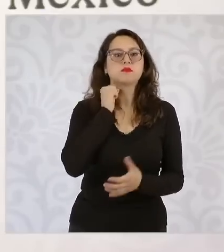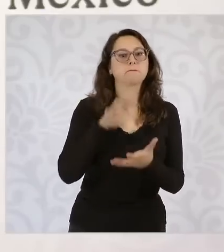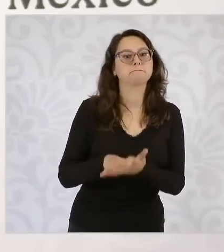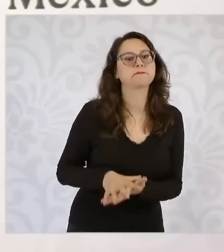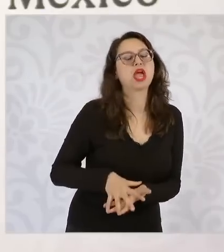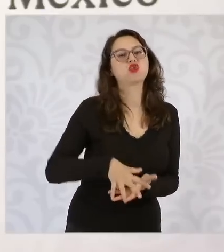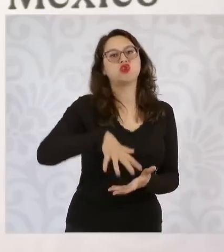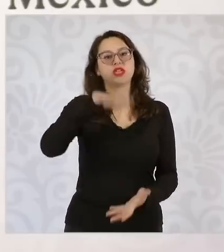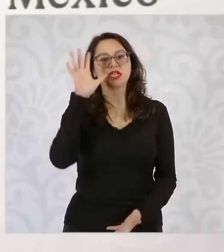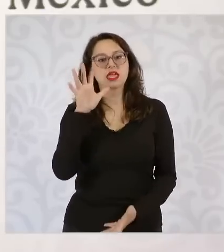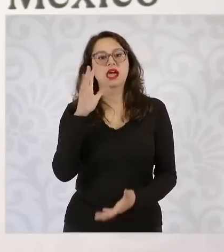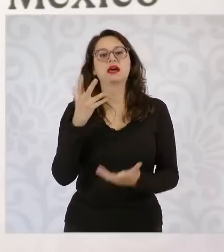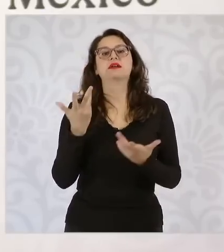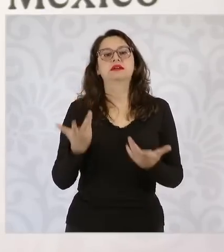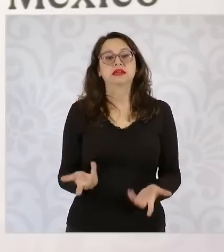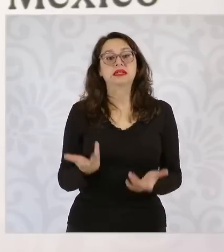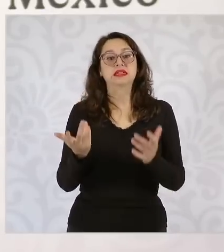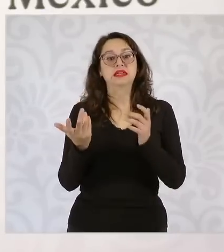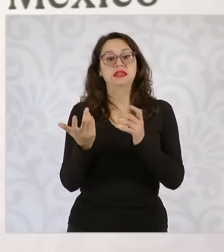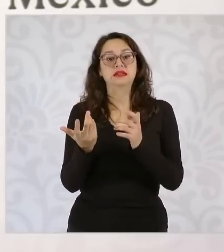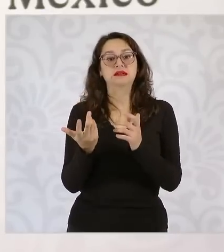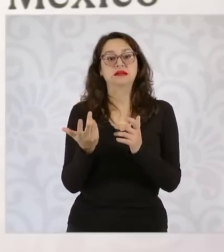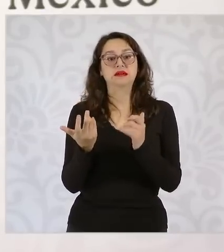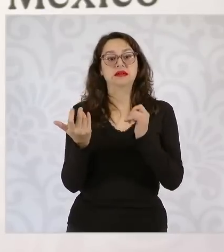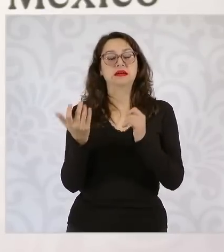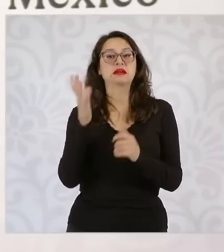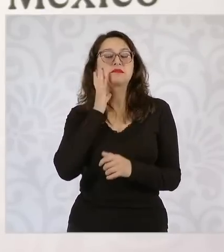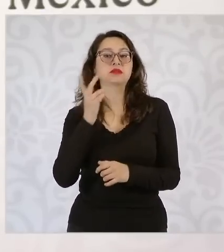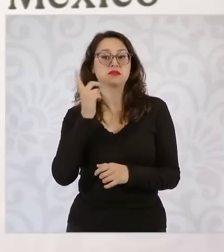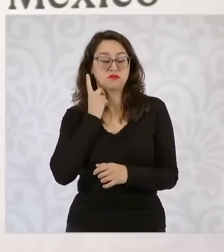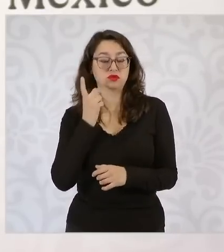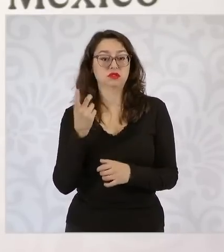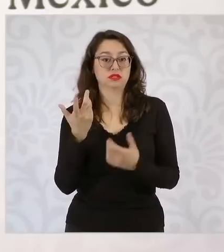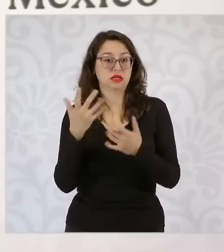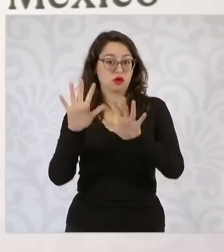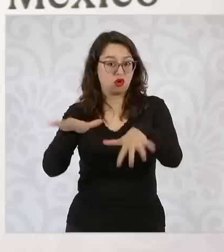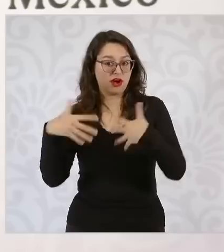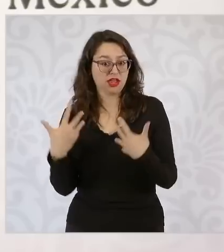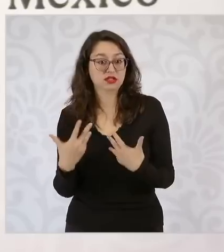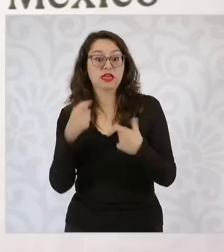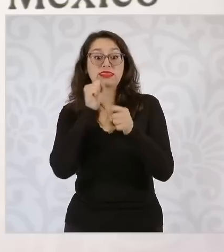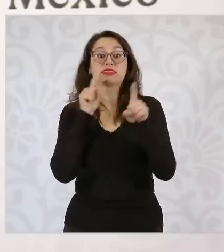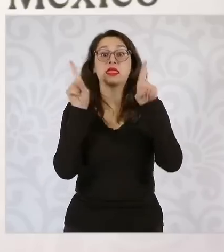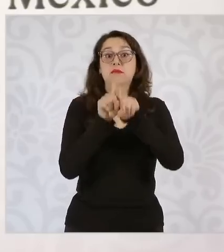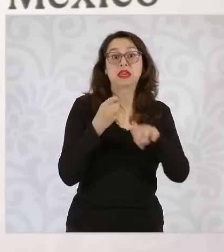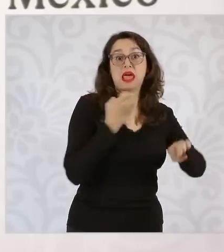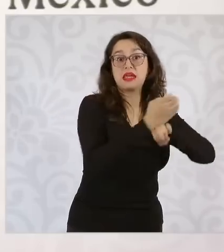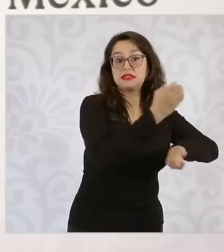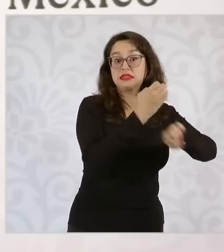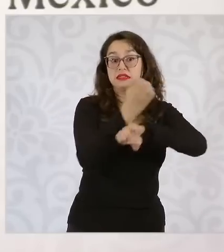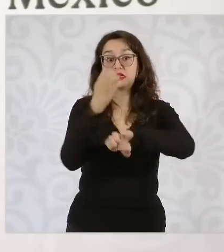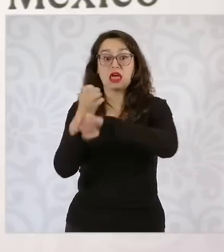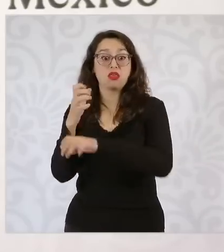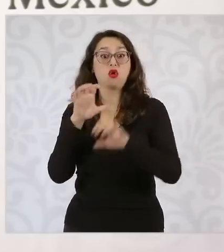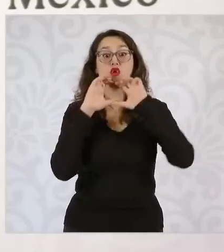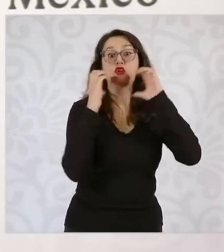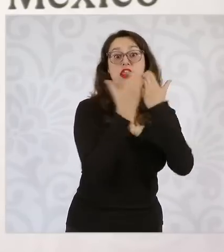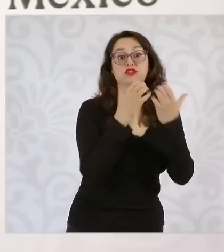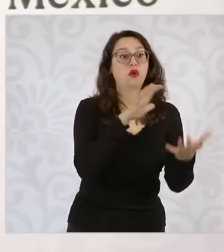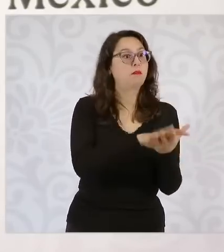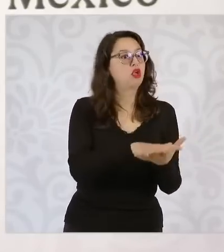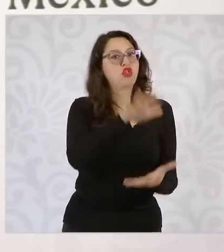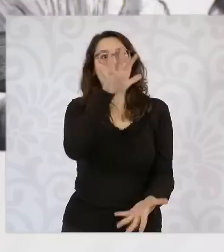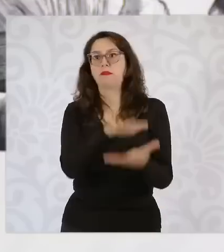en el congreso cámara de diputados senadores y en la mayoría de los congresos estatales viene